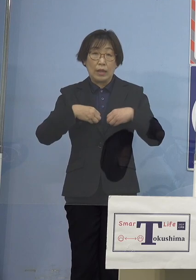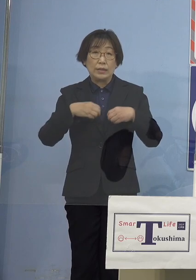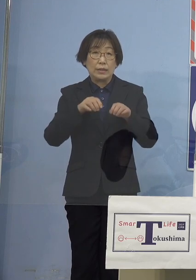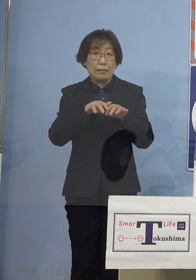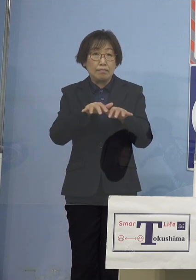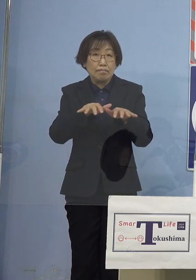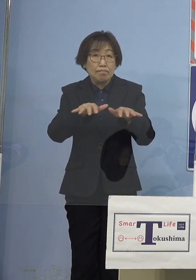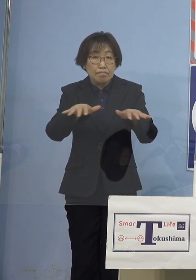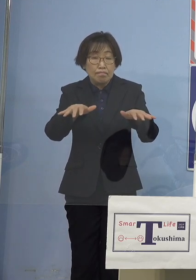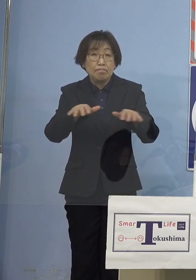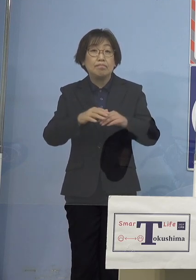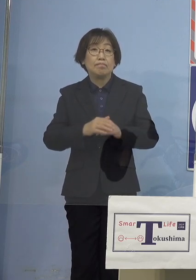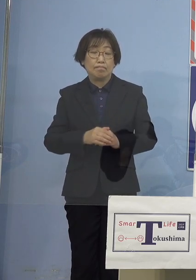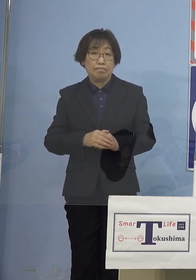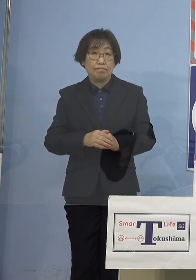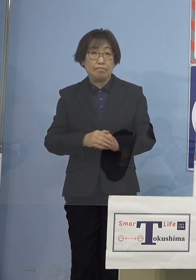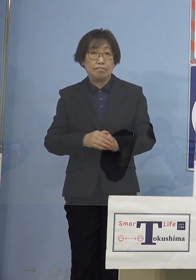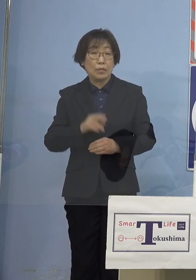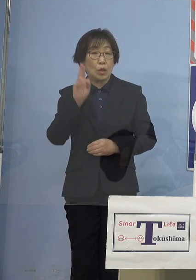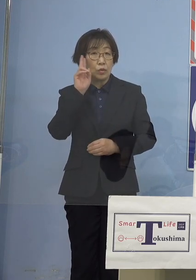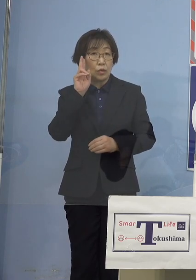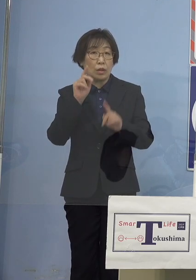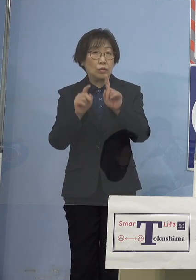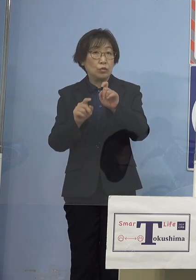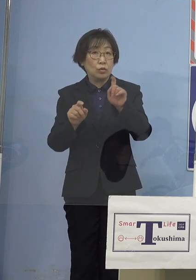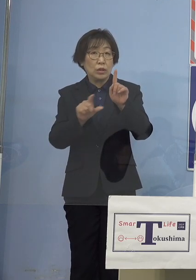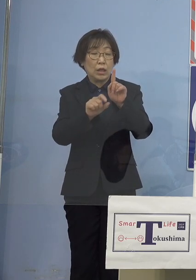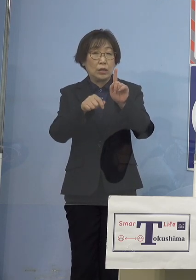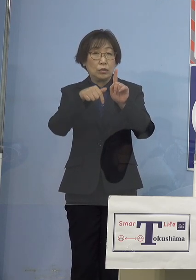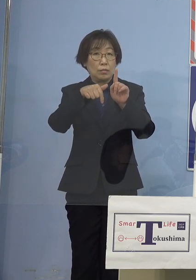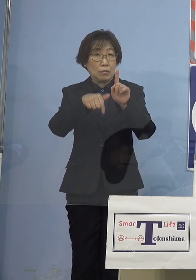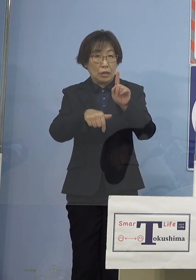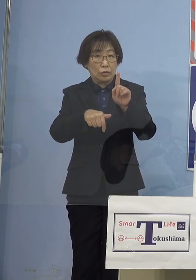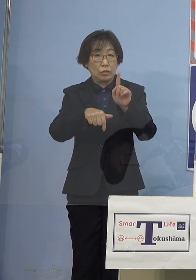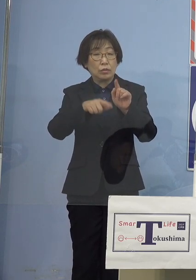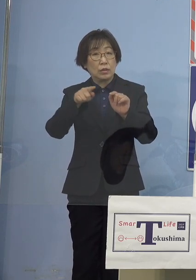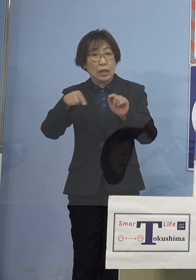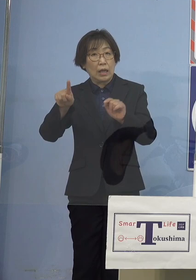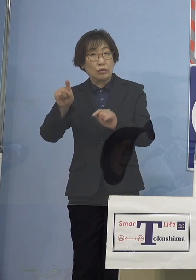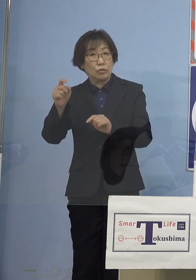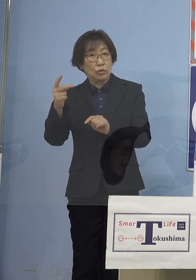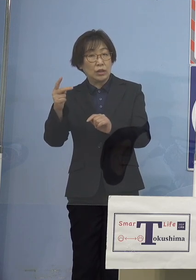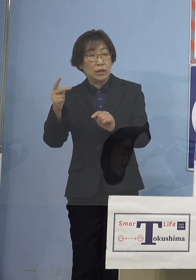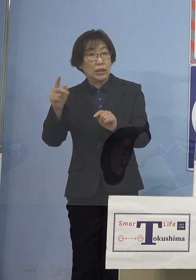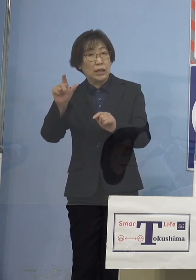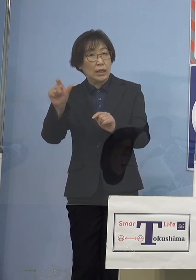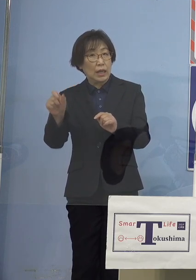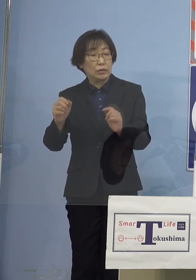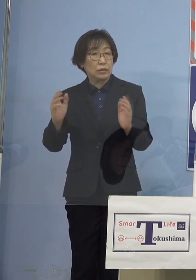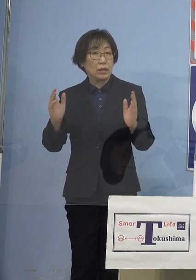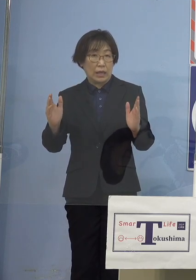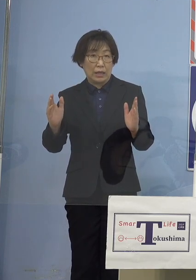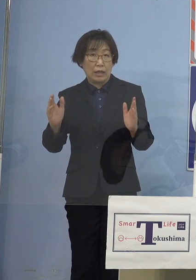おそらく11月末から12月にかけて くるのではないかと言われている「第6波」